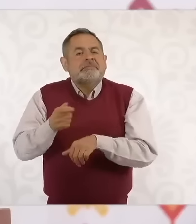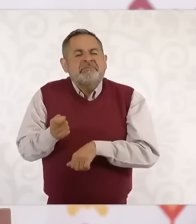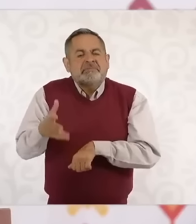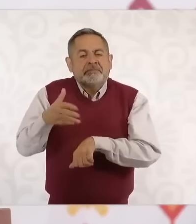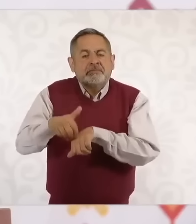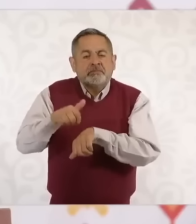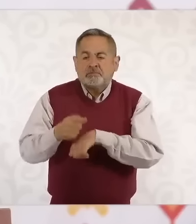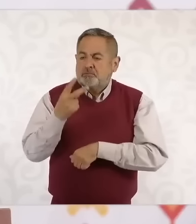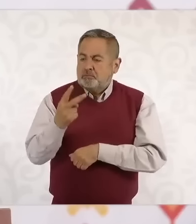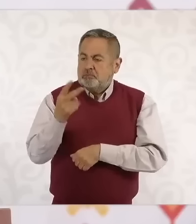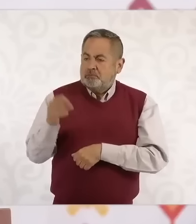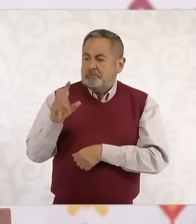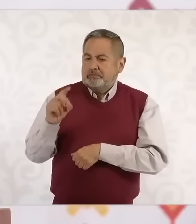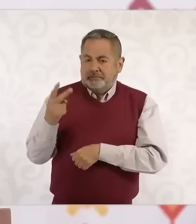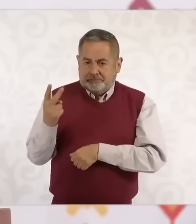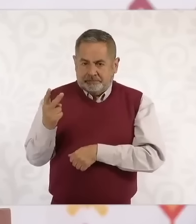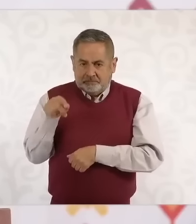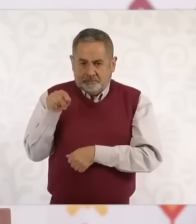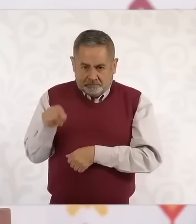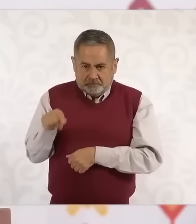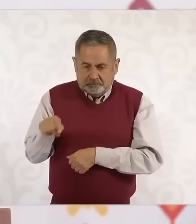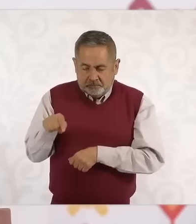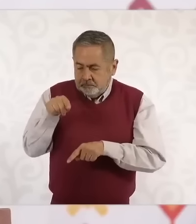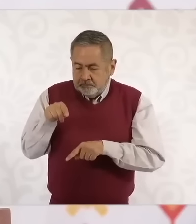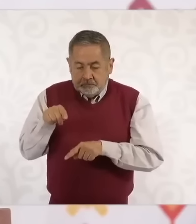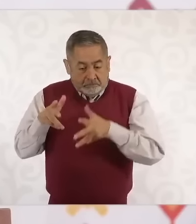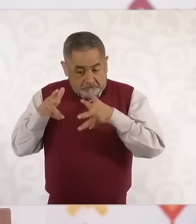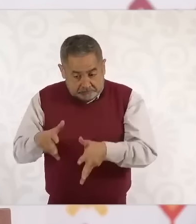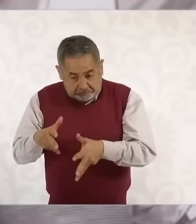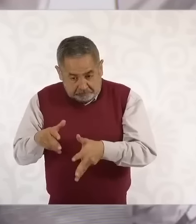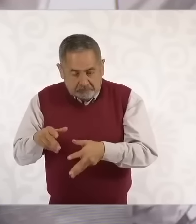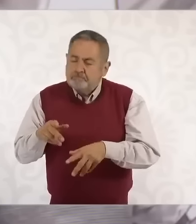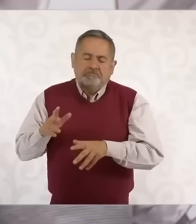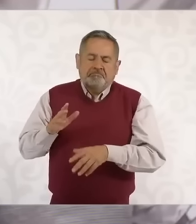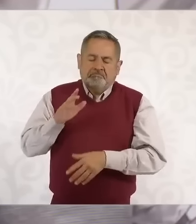en los Estados Unidos, pero el sistema de solución de controversias y lo que prevé el tratado nos